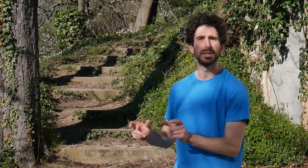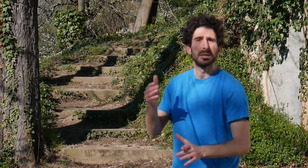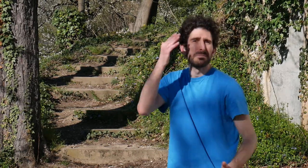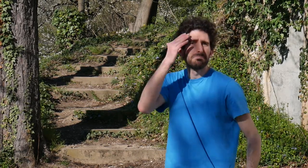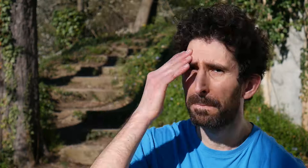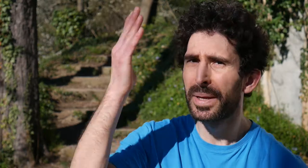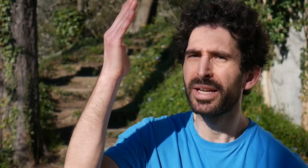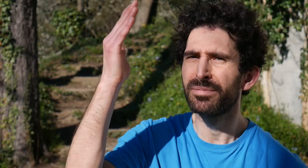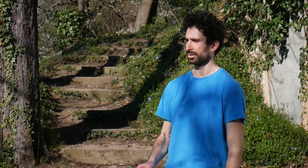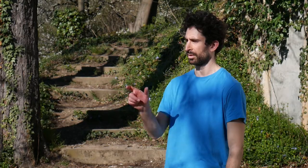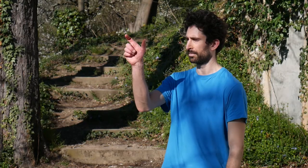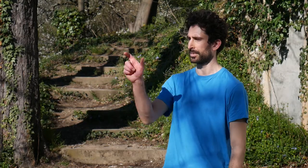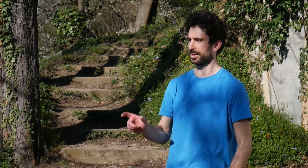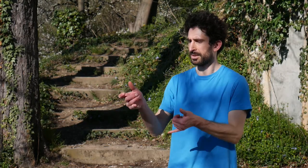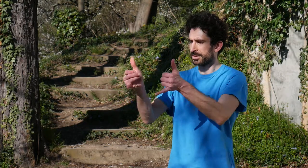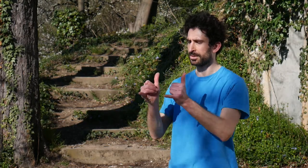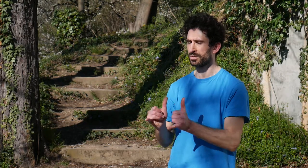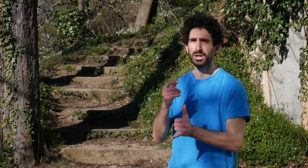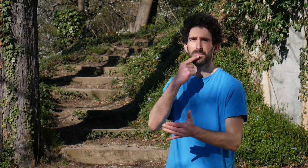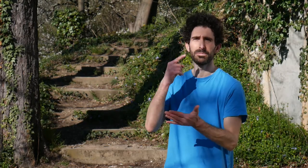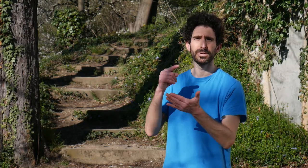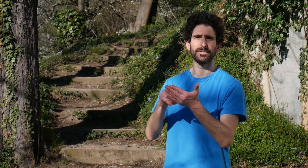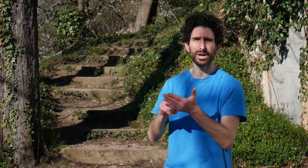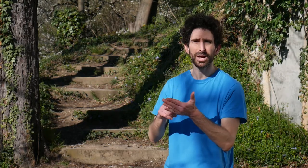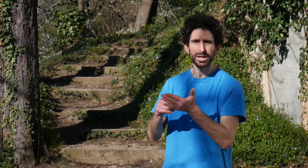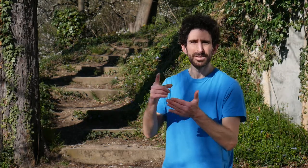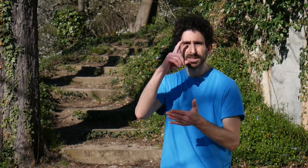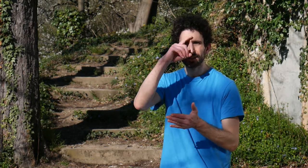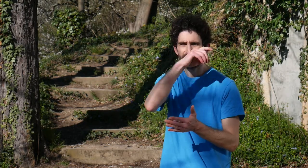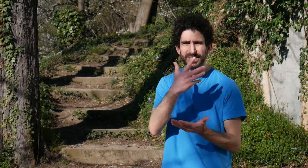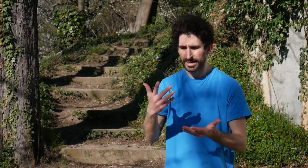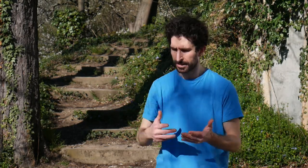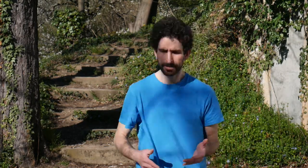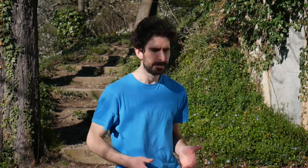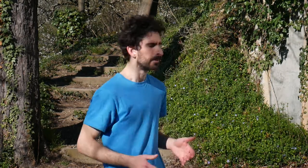Au cas où une personne préfère s'asseoir, c'est difficile aussi.